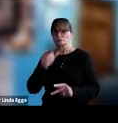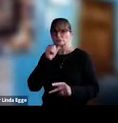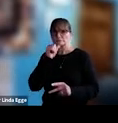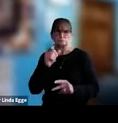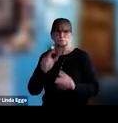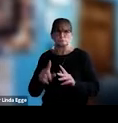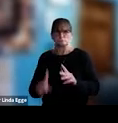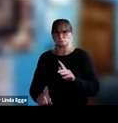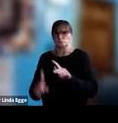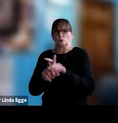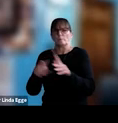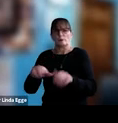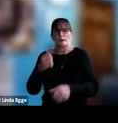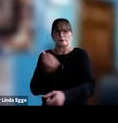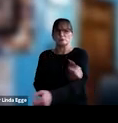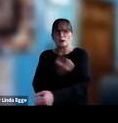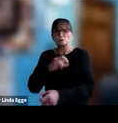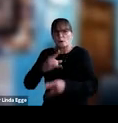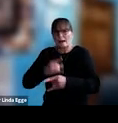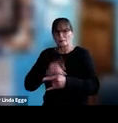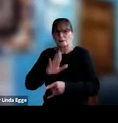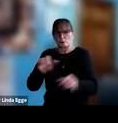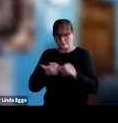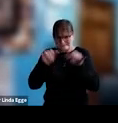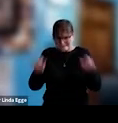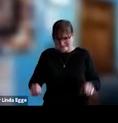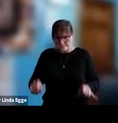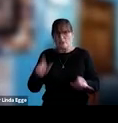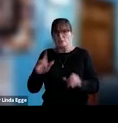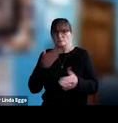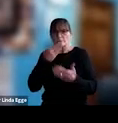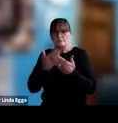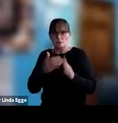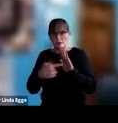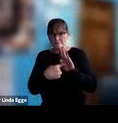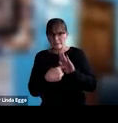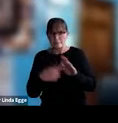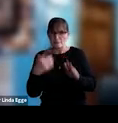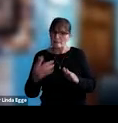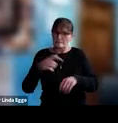ni alcohol en su organismo. Este sería un gran ejemplo de un momento en el que pueden documentar